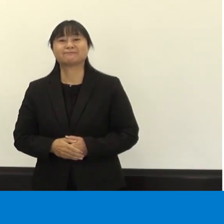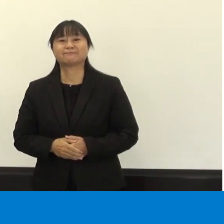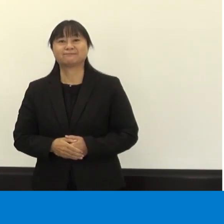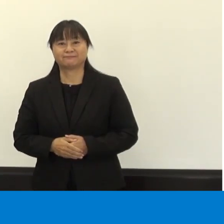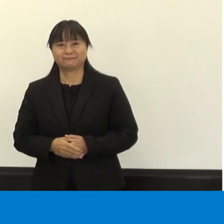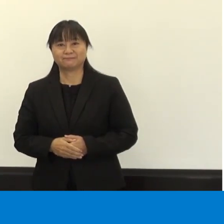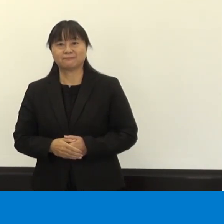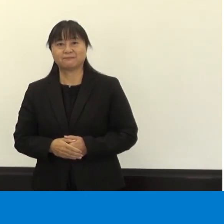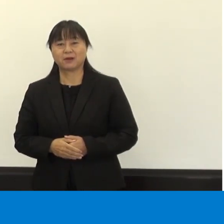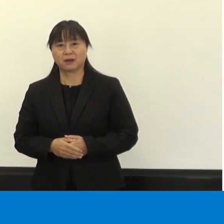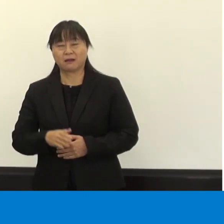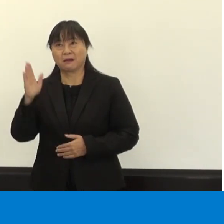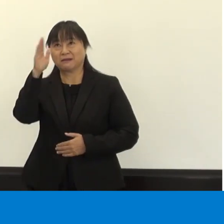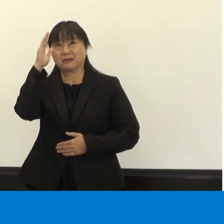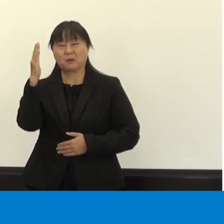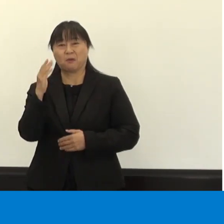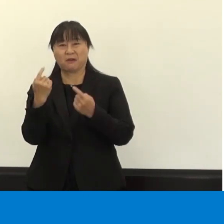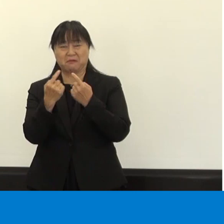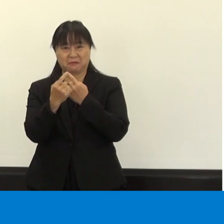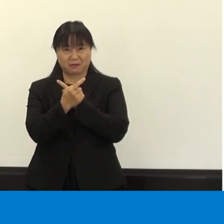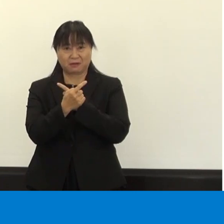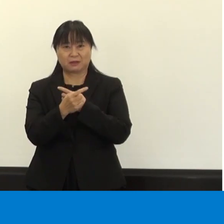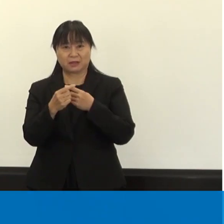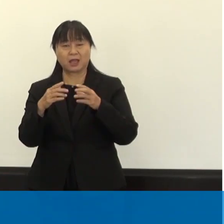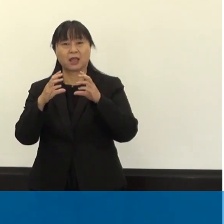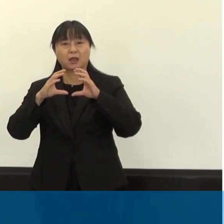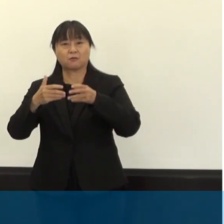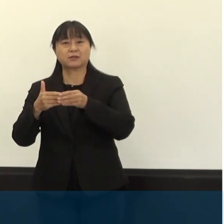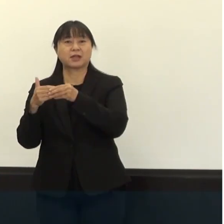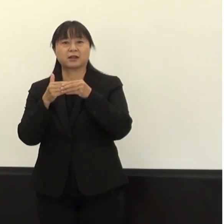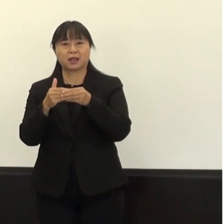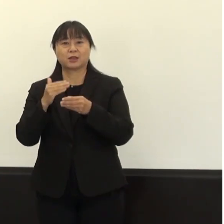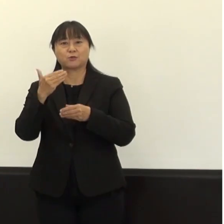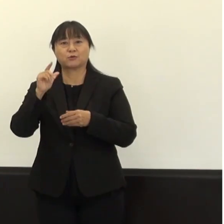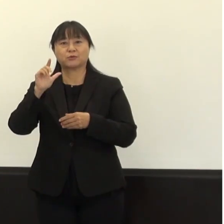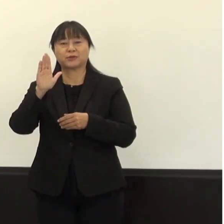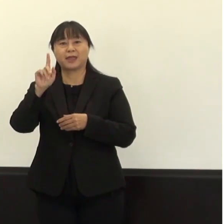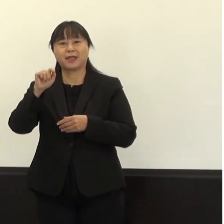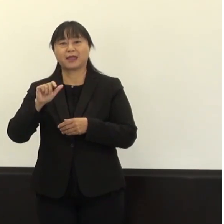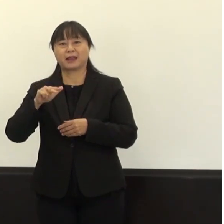気候変動について、国連のグテーレス事務総長が